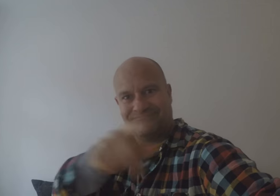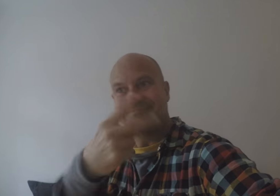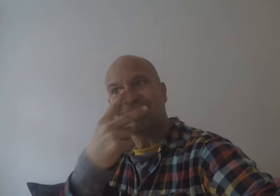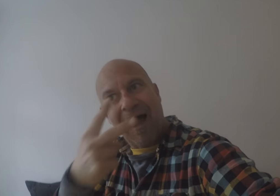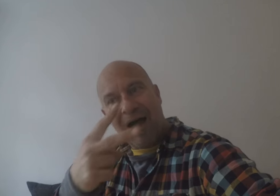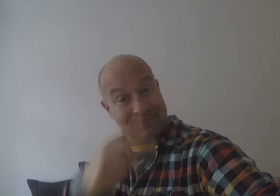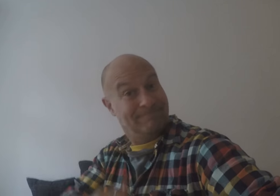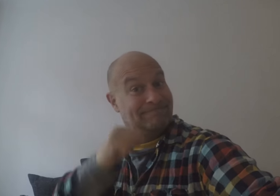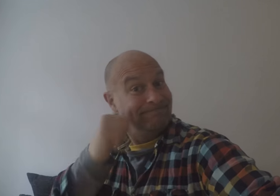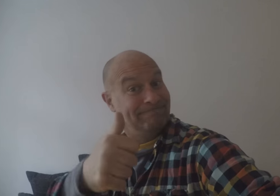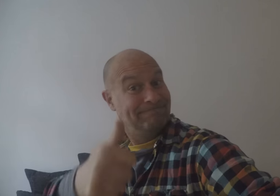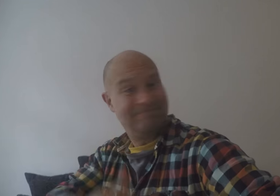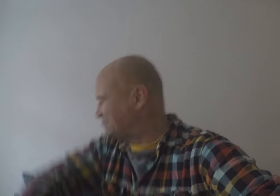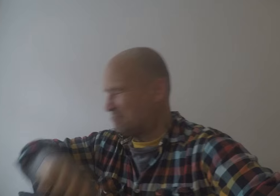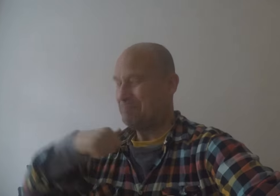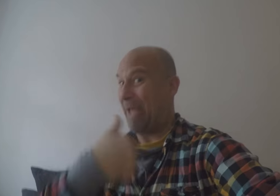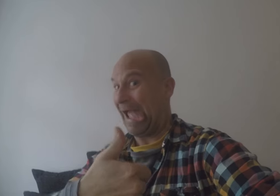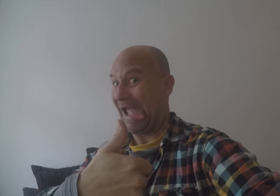Alles was ich sehe, seht Ihr also auch. Have fun!